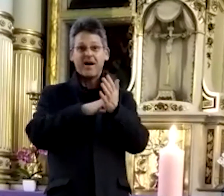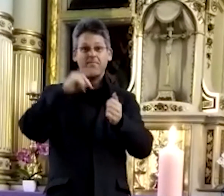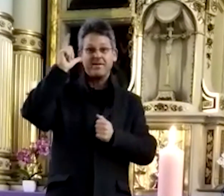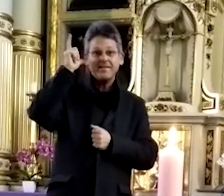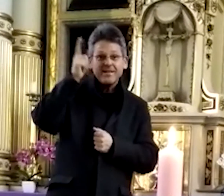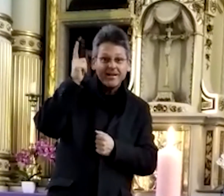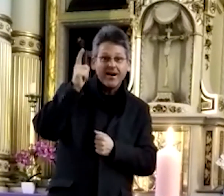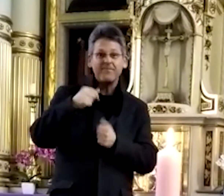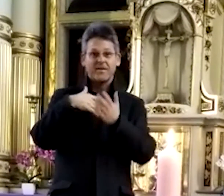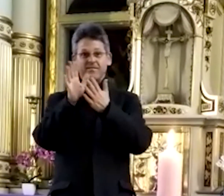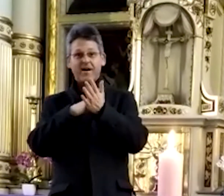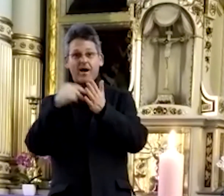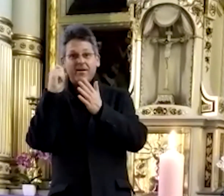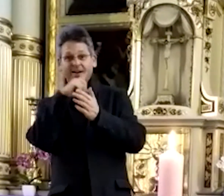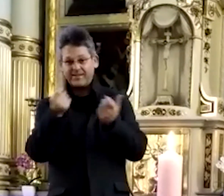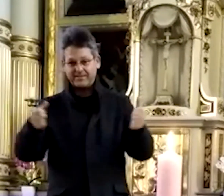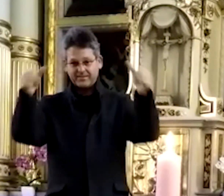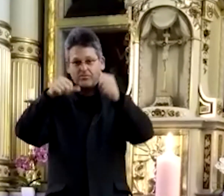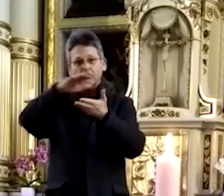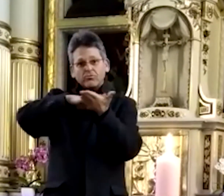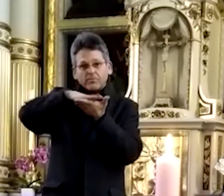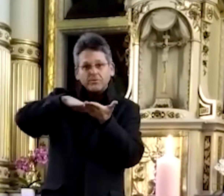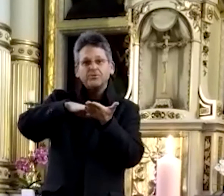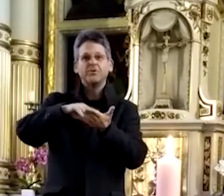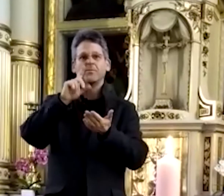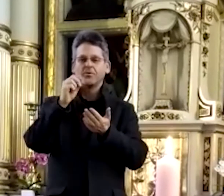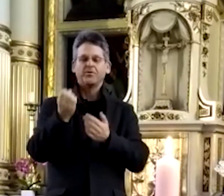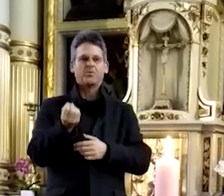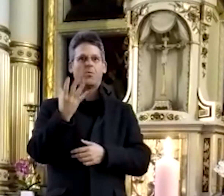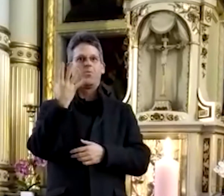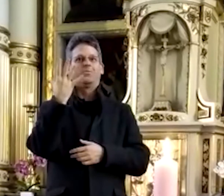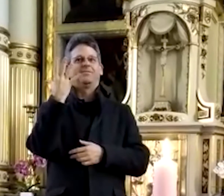Aha: Wenn man also violett und weiß mischt, dann wird es rosa.